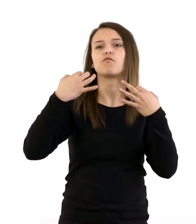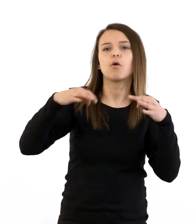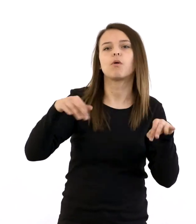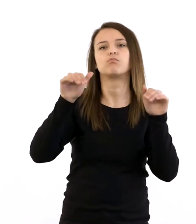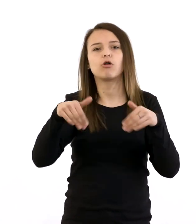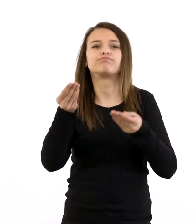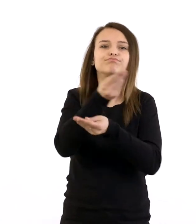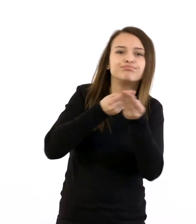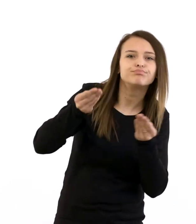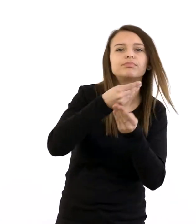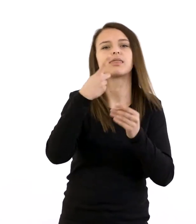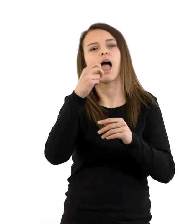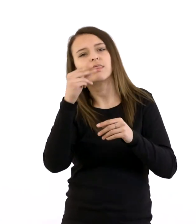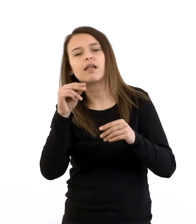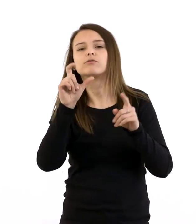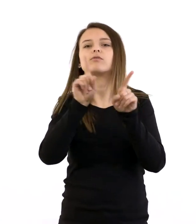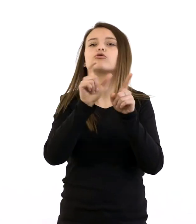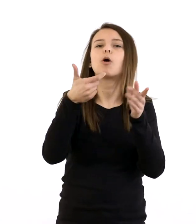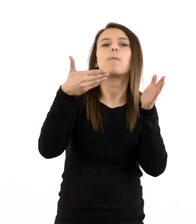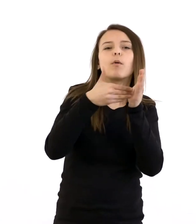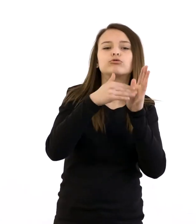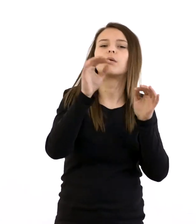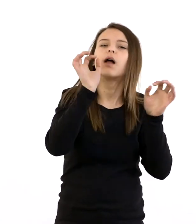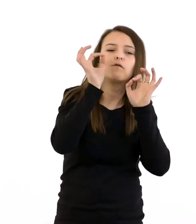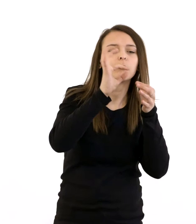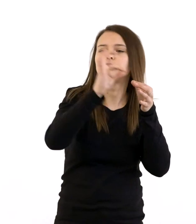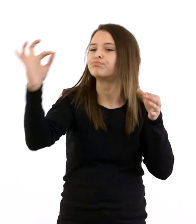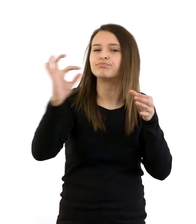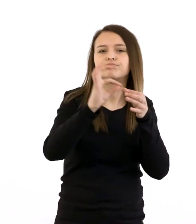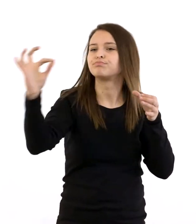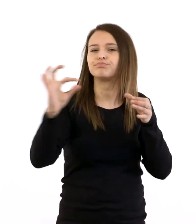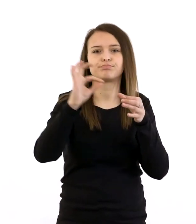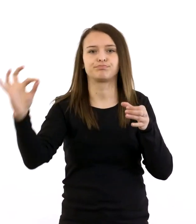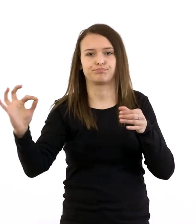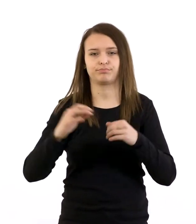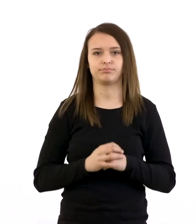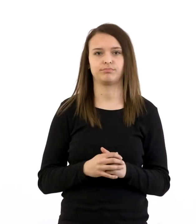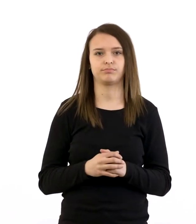Jest większa swoboda w doborze procedur ochrony danych, dostosowanych do specyfiki danej organizacji.